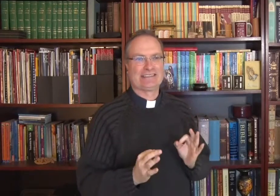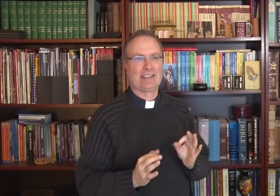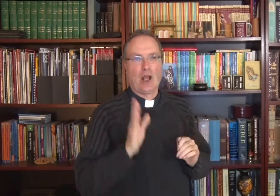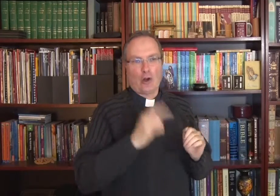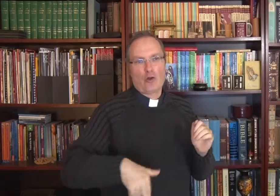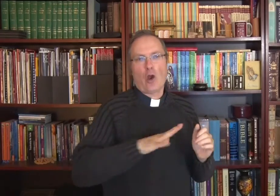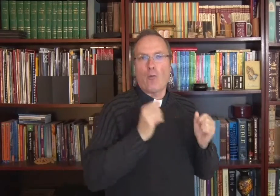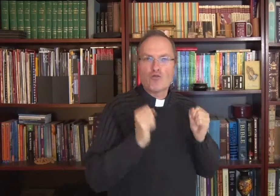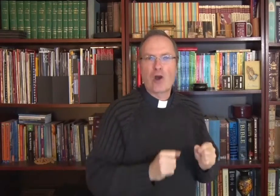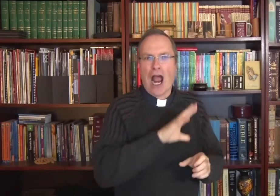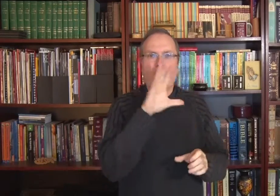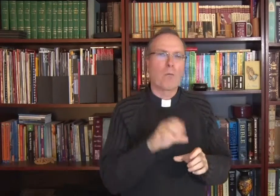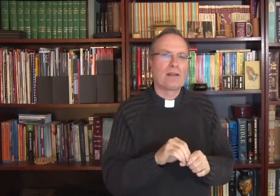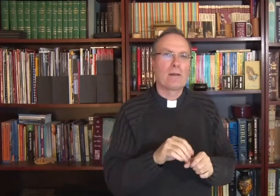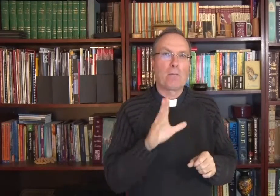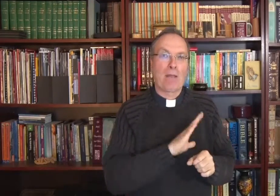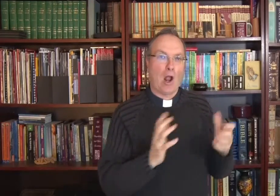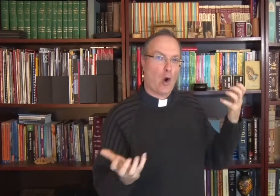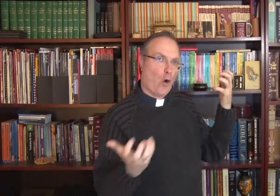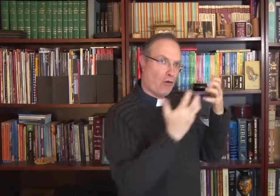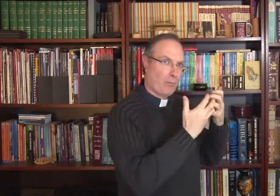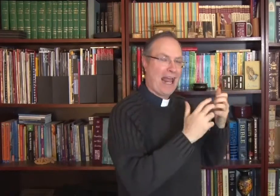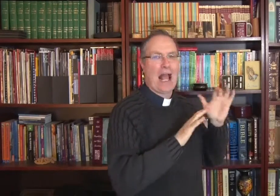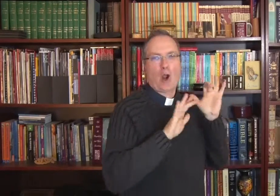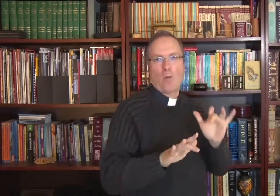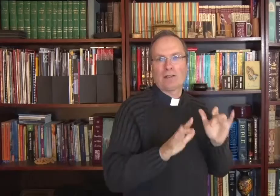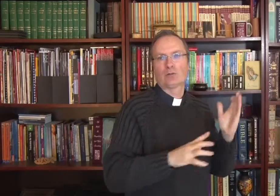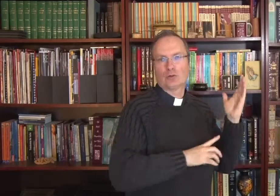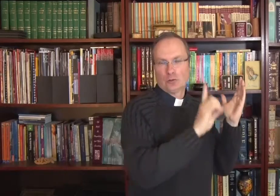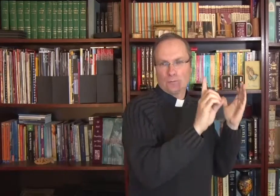que nous aurions pu accomplir, mais conformément à la compassion de Dieu,